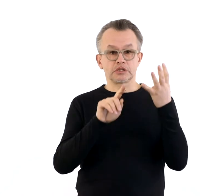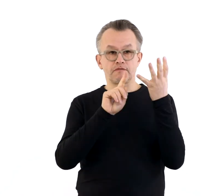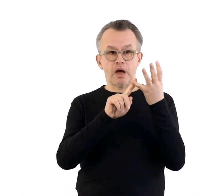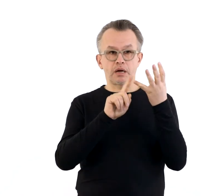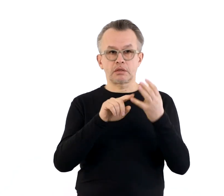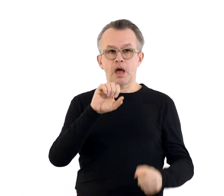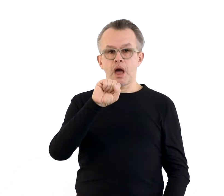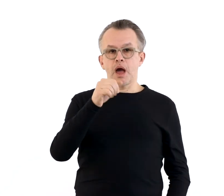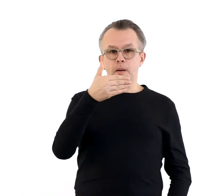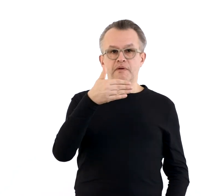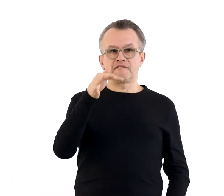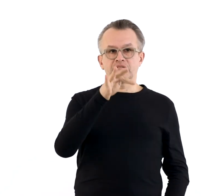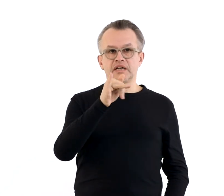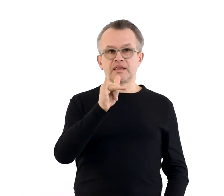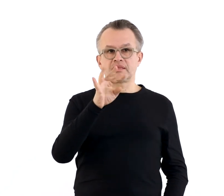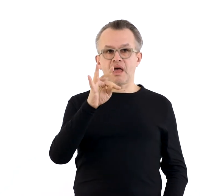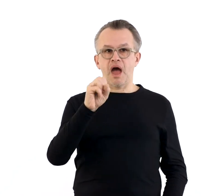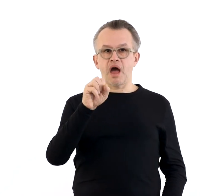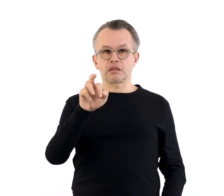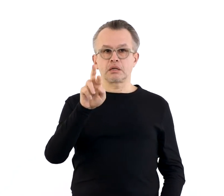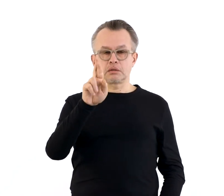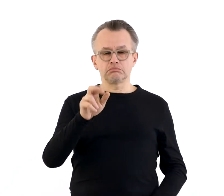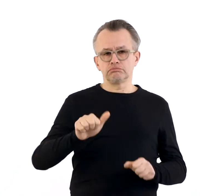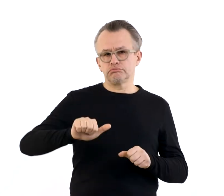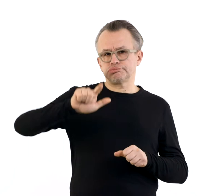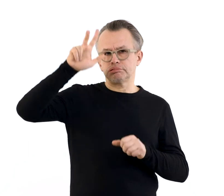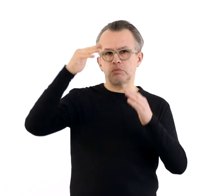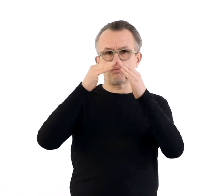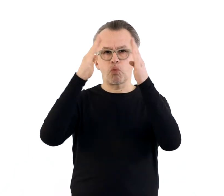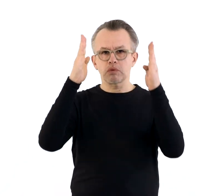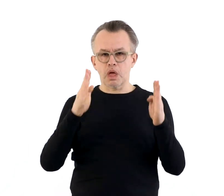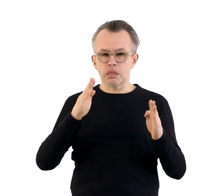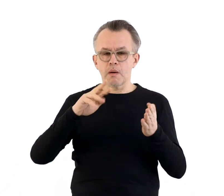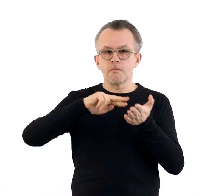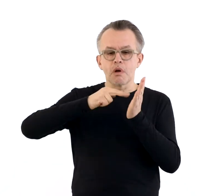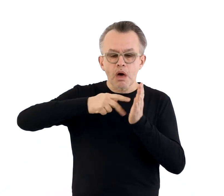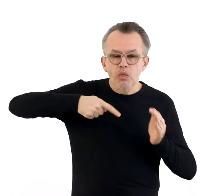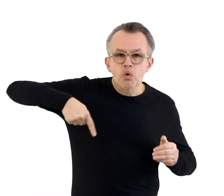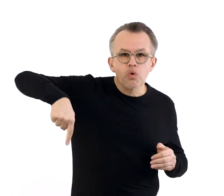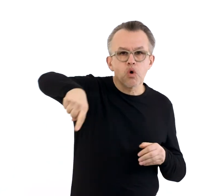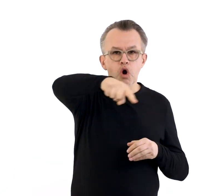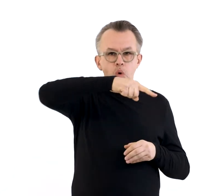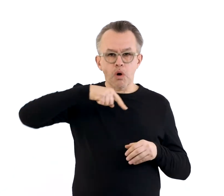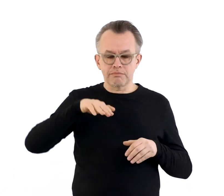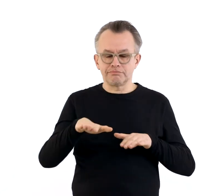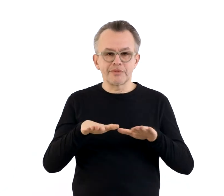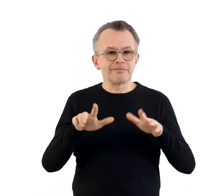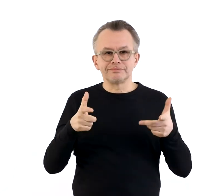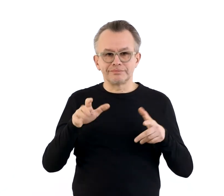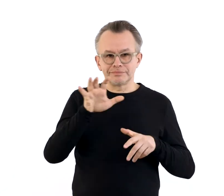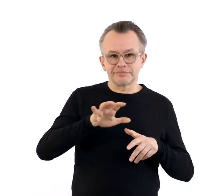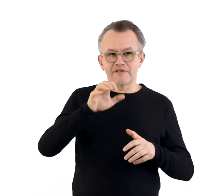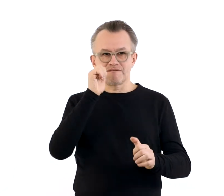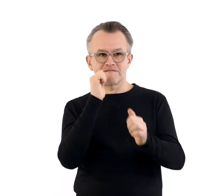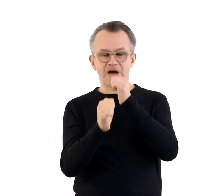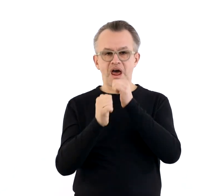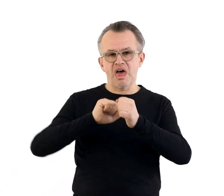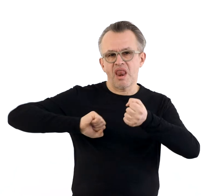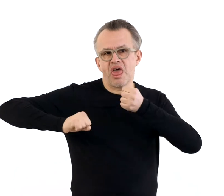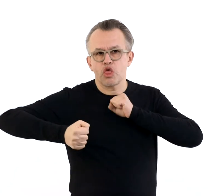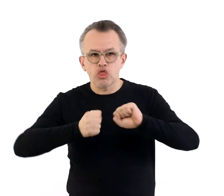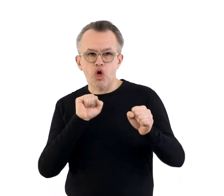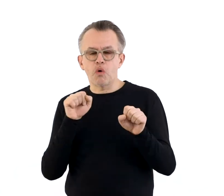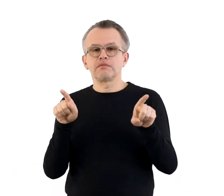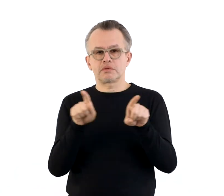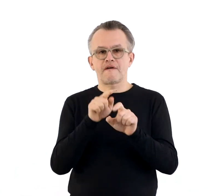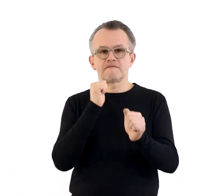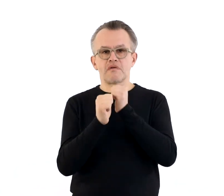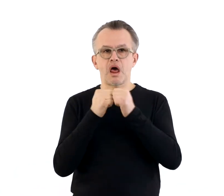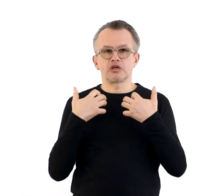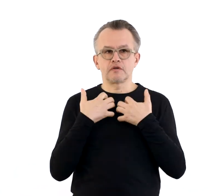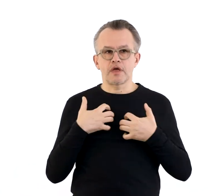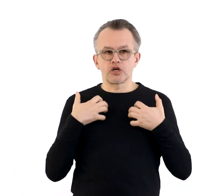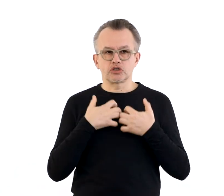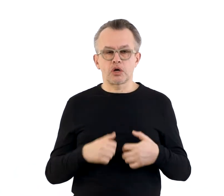amfiteatry (kilkupiętrowe budynki na planie koła) do oglądania walk gladiatorów i walk zwierząt